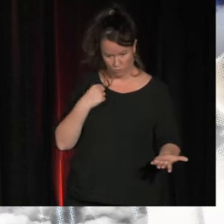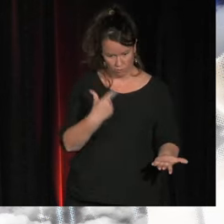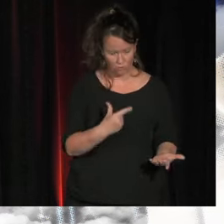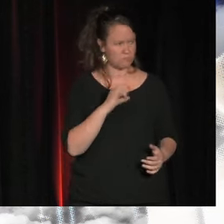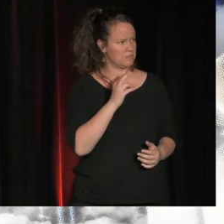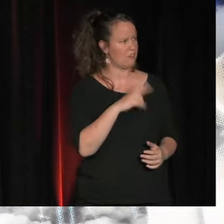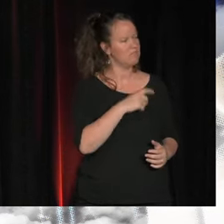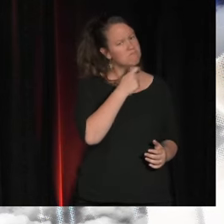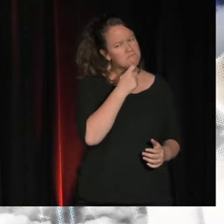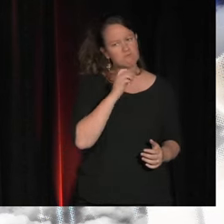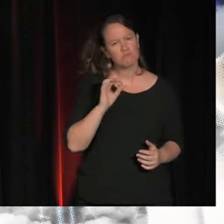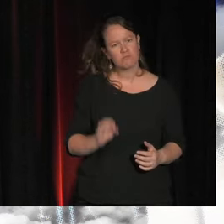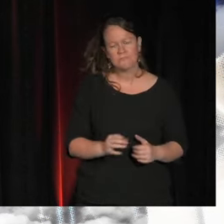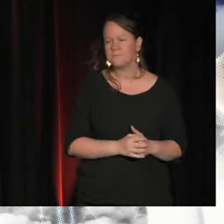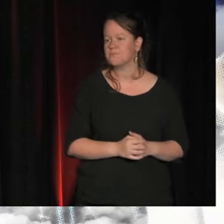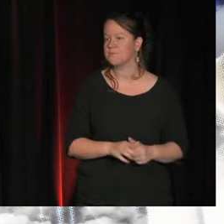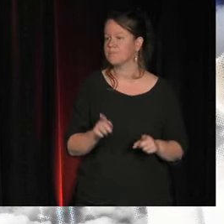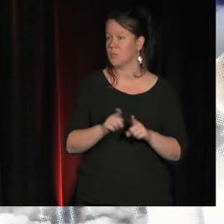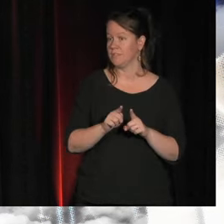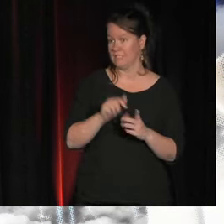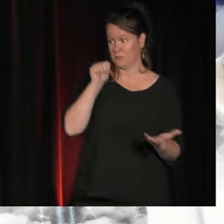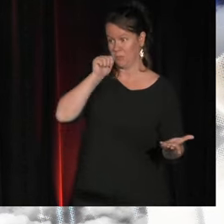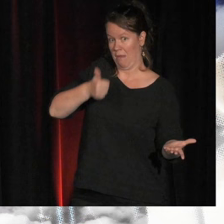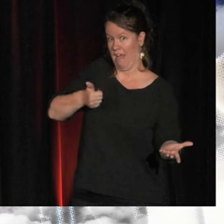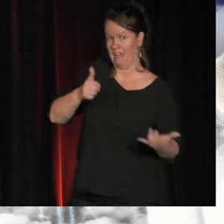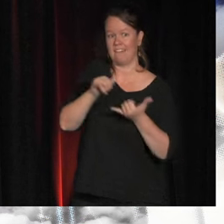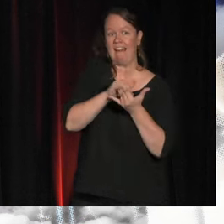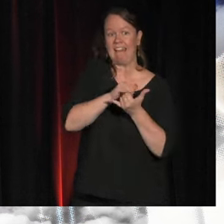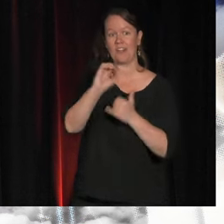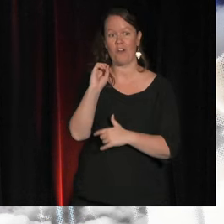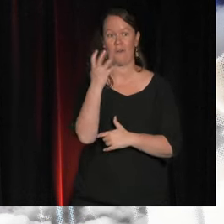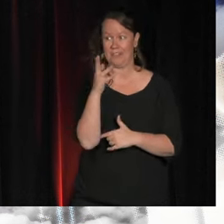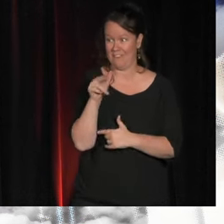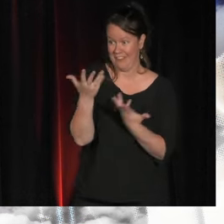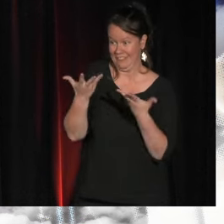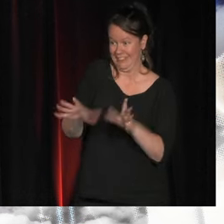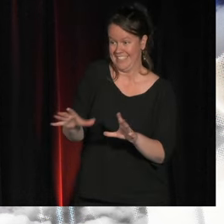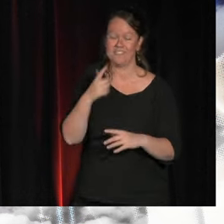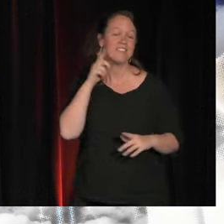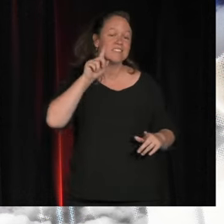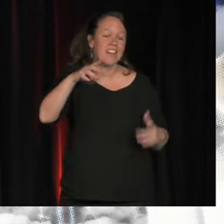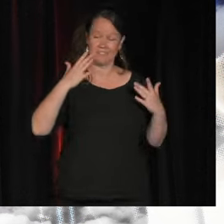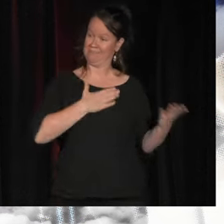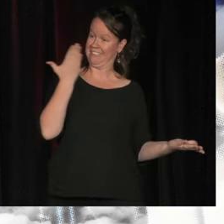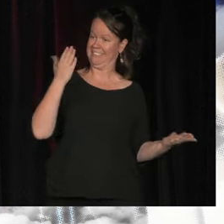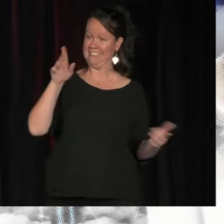Et on est aussi à la veille de la fin de l'Overwatch League de cette année. La (pieuvre) Fin du Game, comme d'habitude, elle fait son